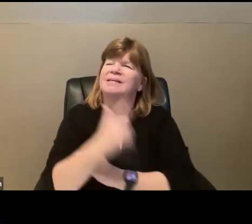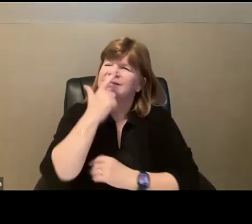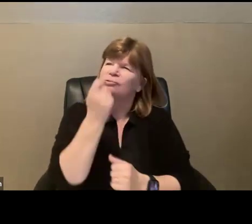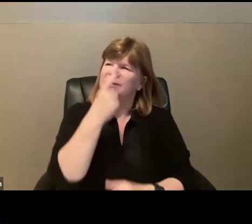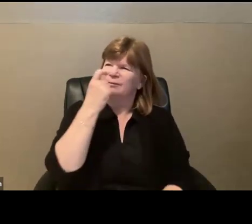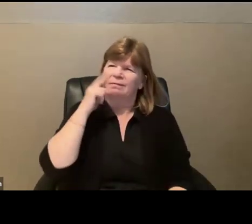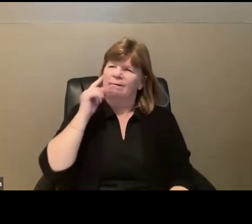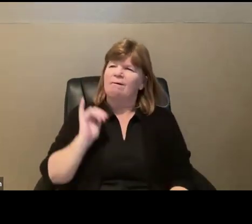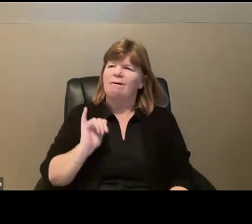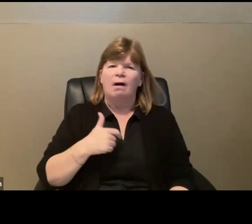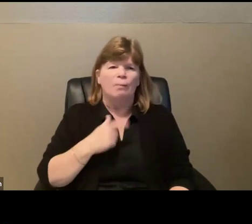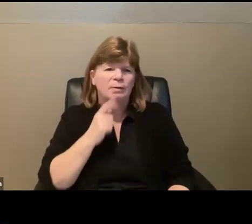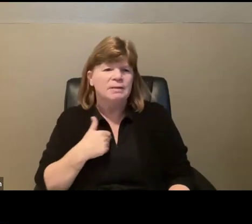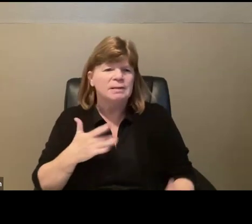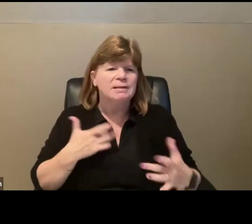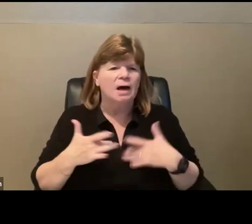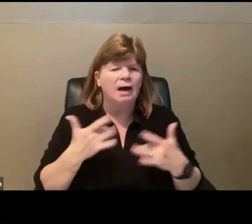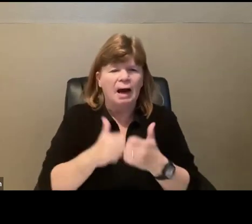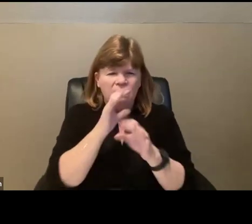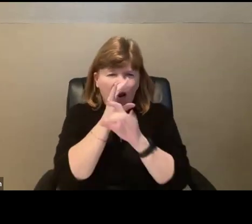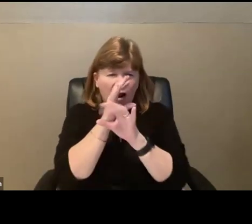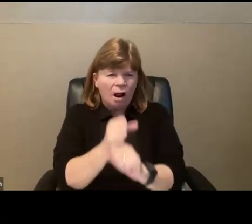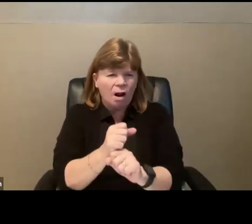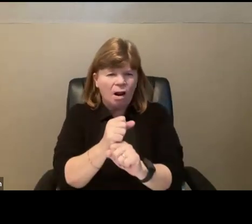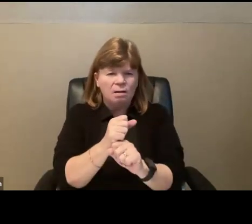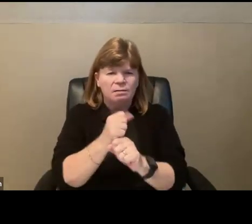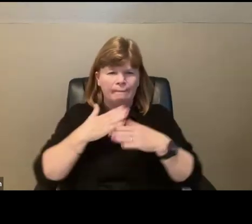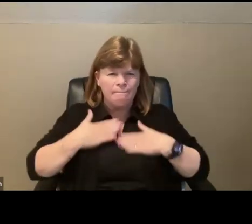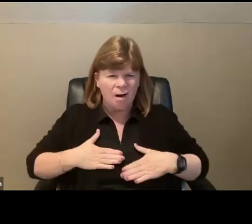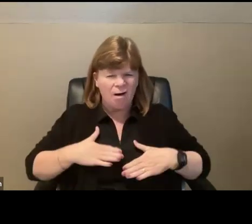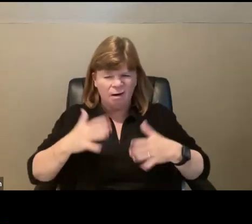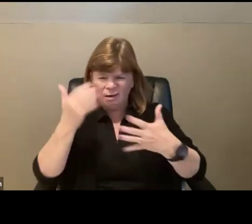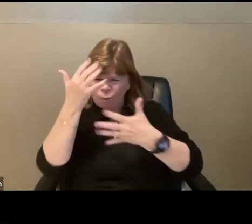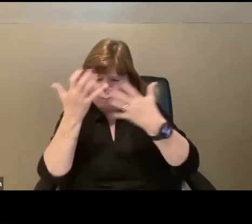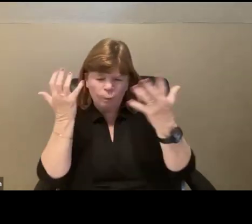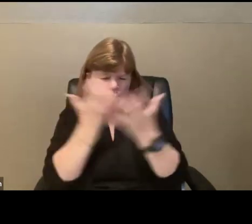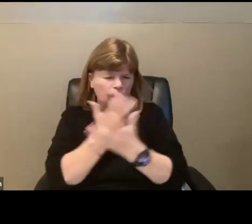tan entusiasmado con lo fascinante que es el cuerpo y cómo funciona.